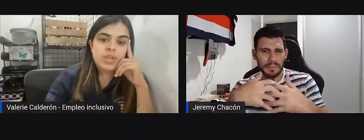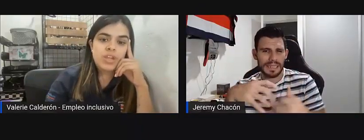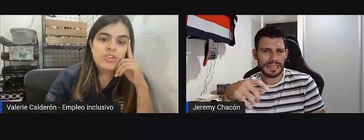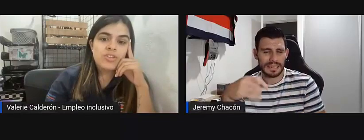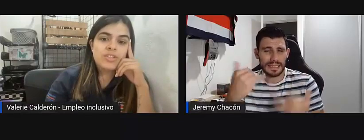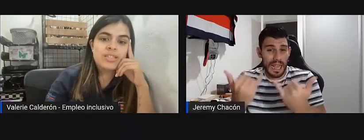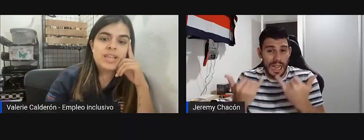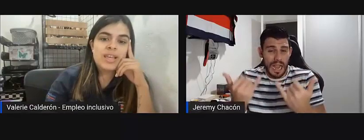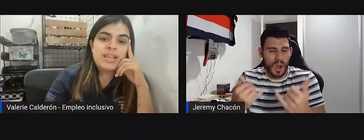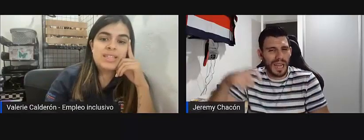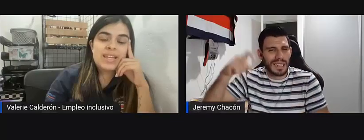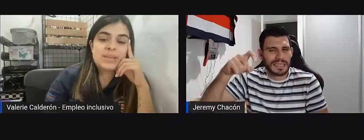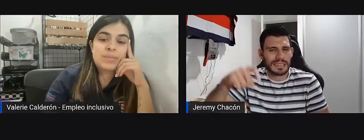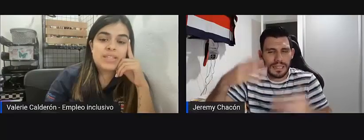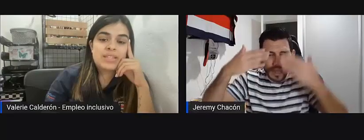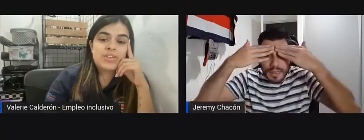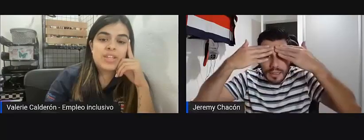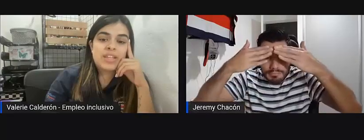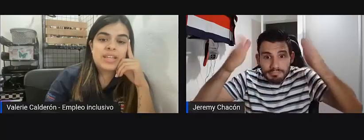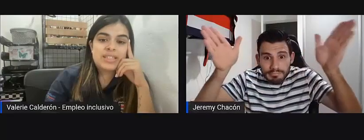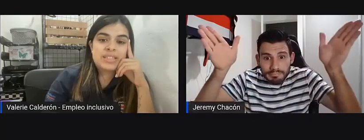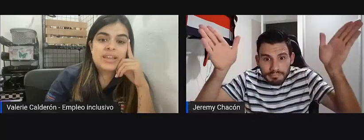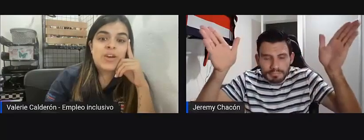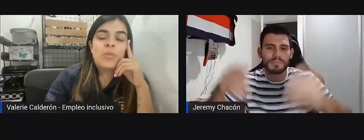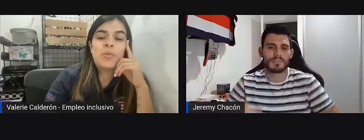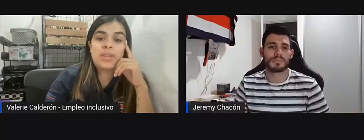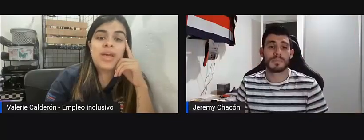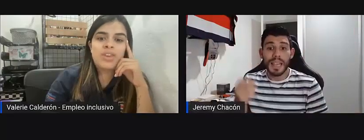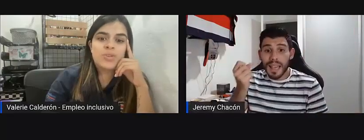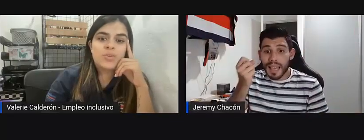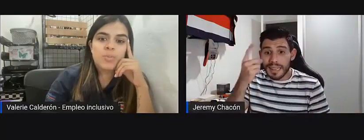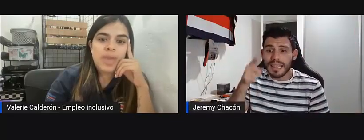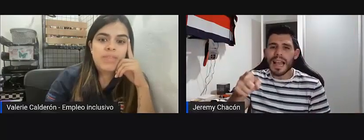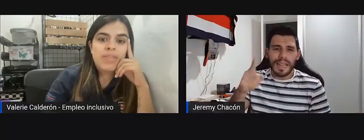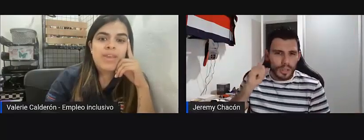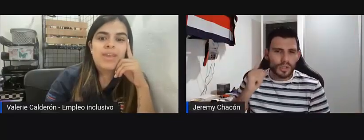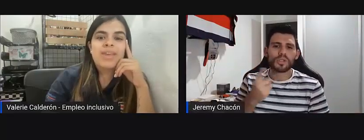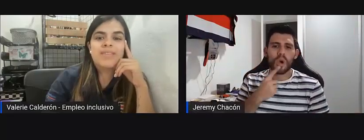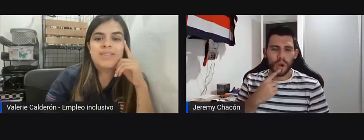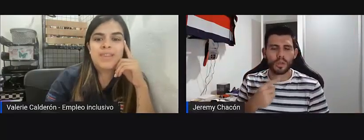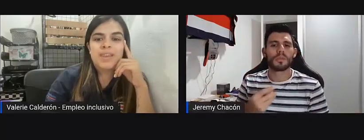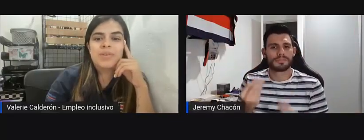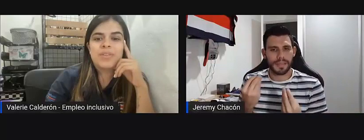Entonces si las empresas ahorita necesitan como verdad abrir su mente y entender verdad